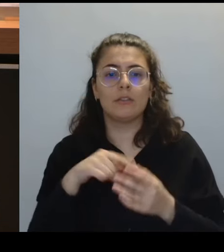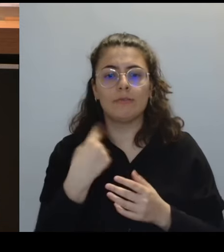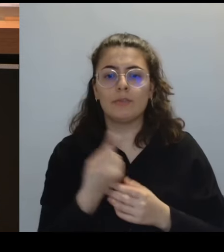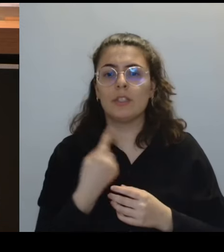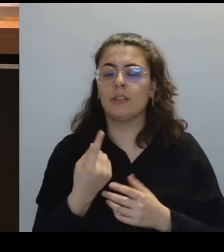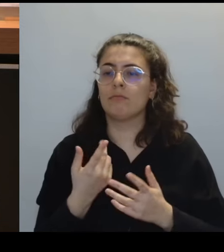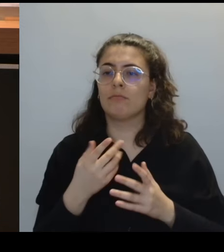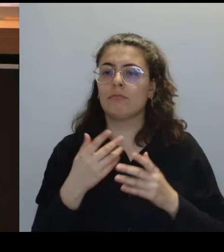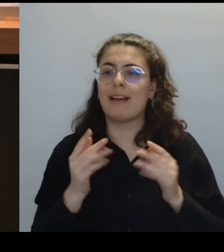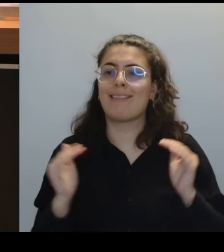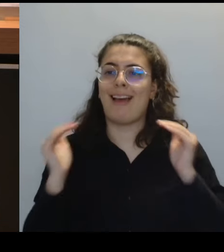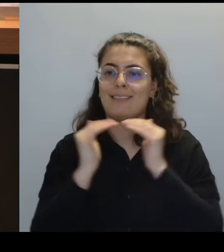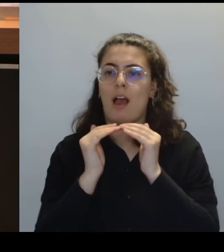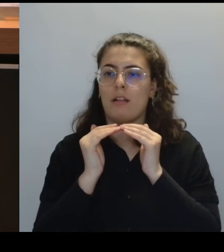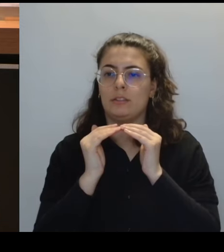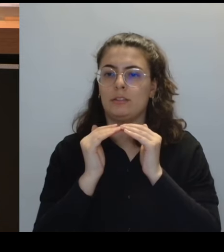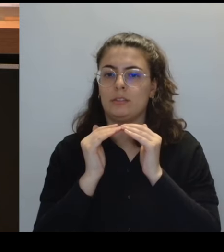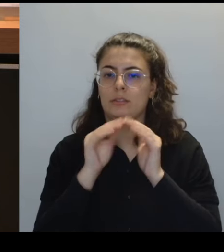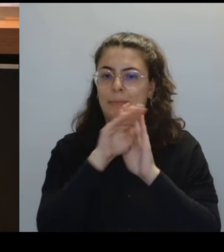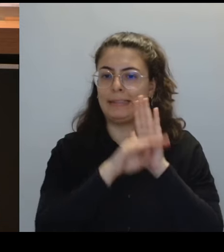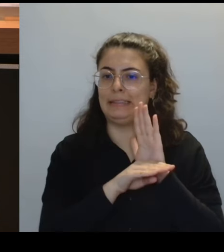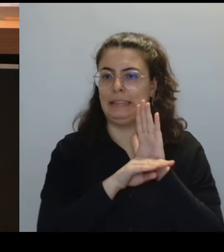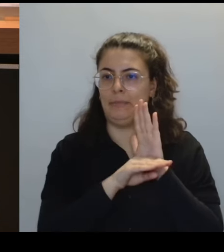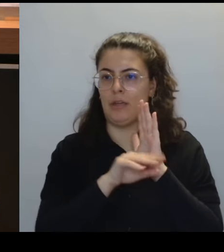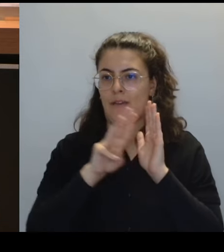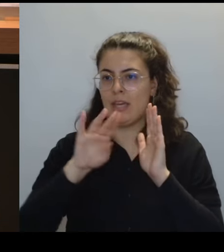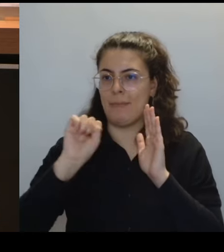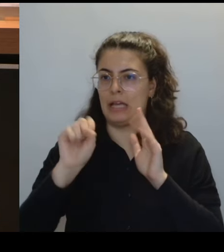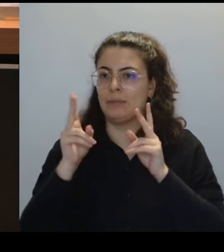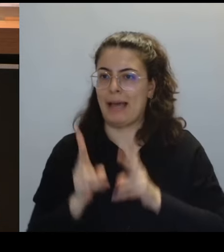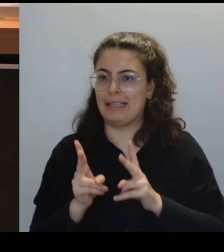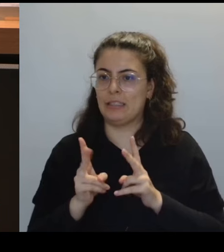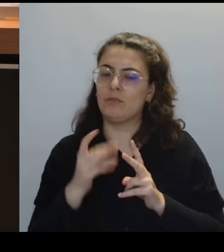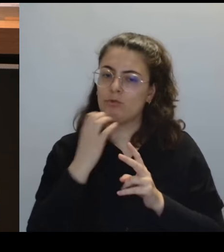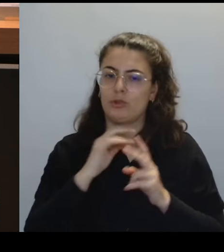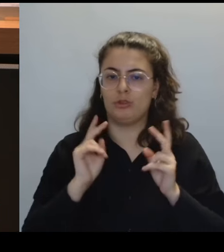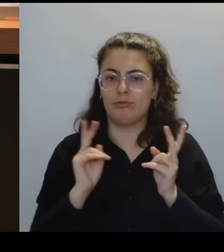den WBS-Berechtigten. Aktuell wird nämlich eine ganze Gruppe an Menschen